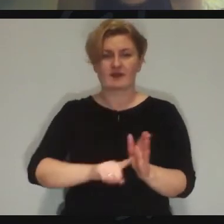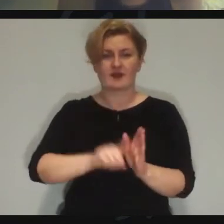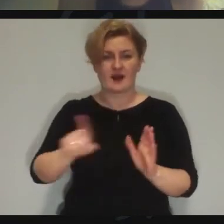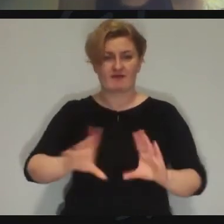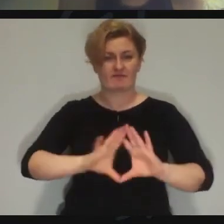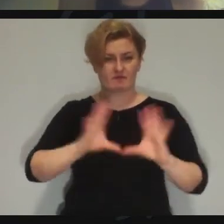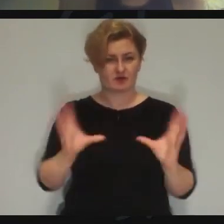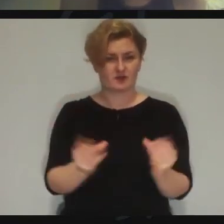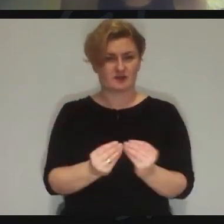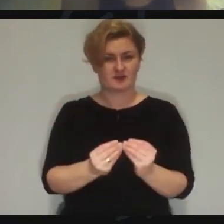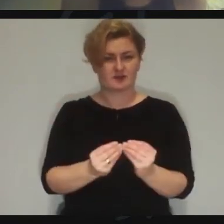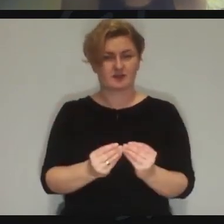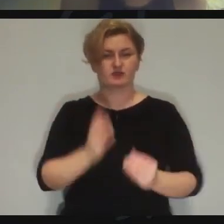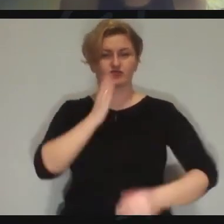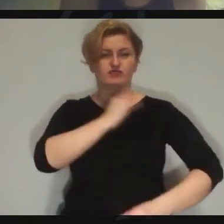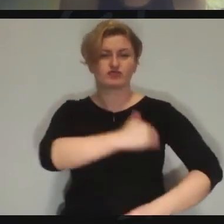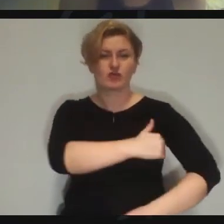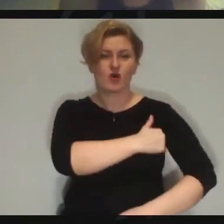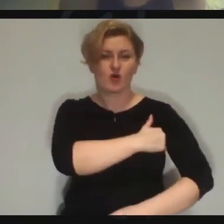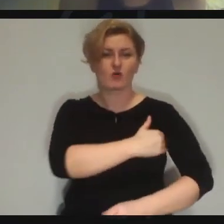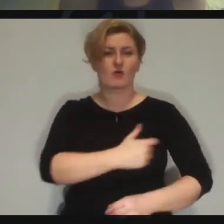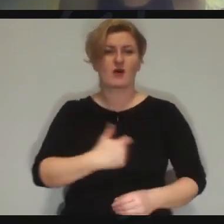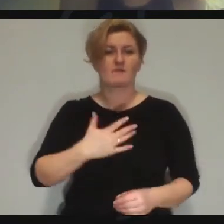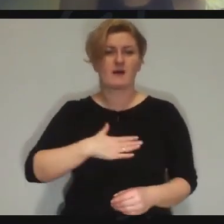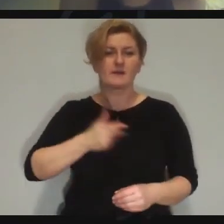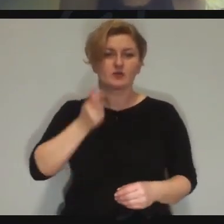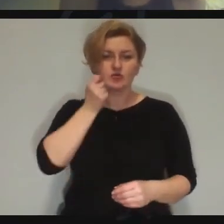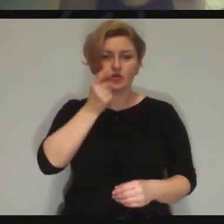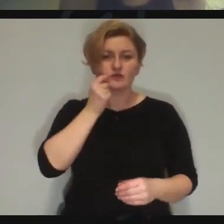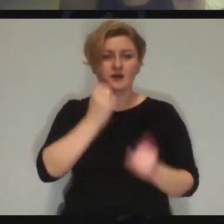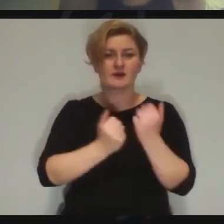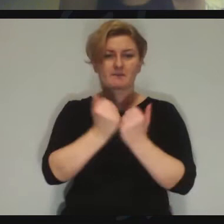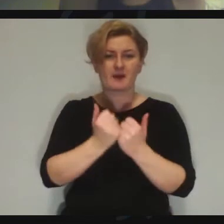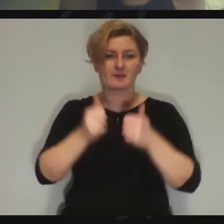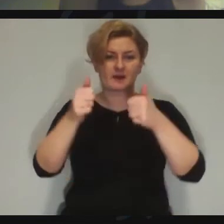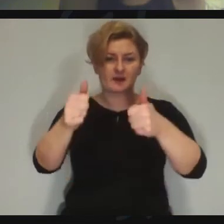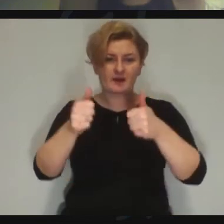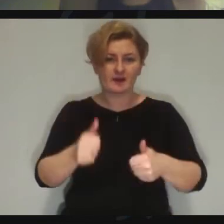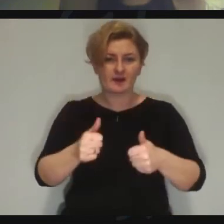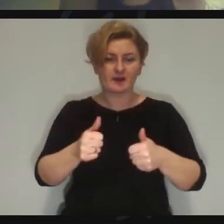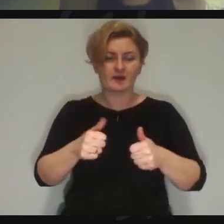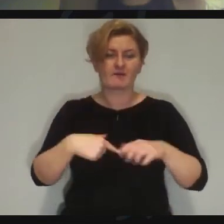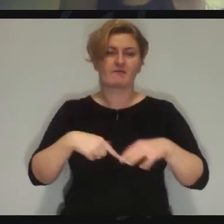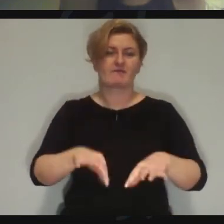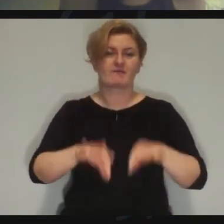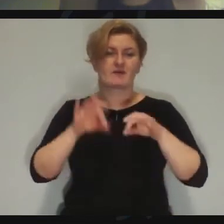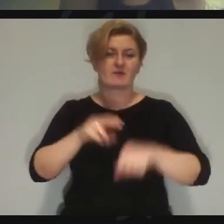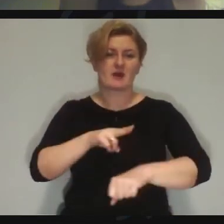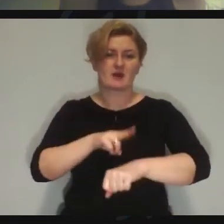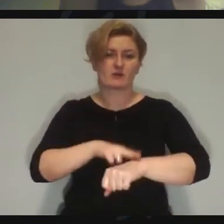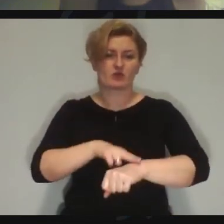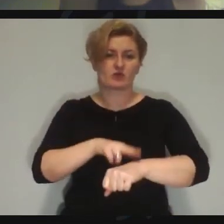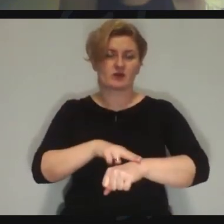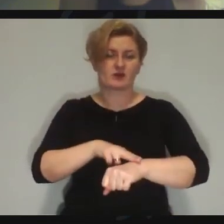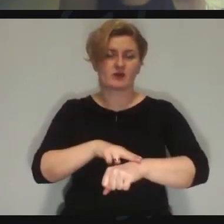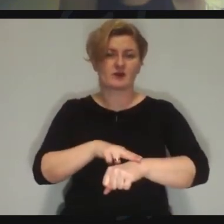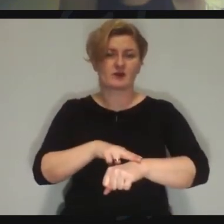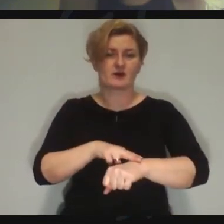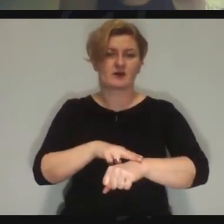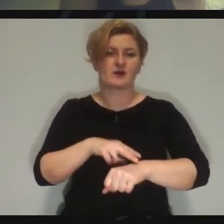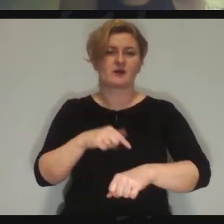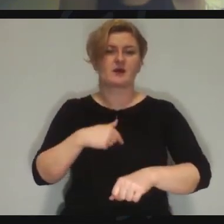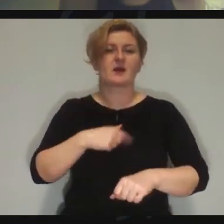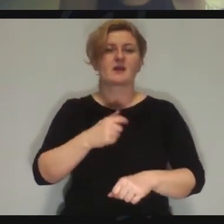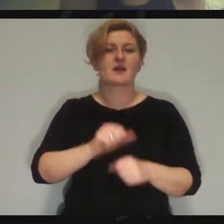W szkole wywieszam karteczkę i dobieram godziny, bo u nas jest nauczanie indywidulane.